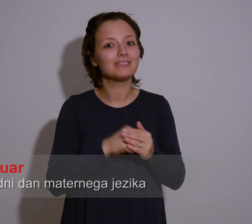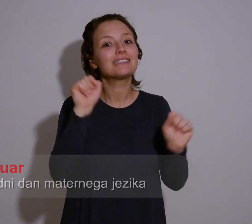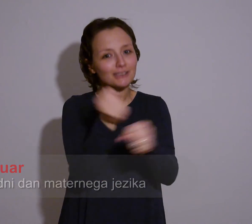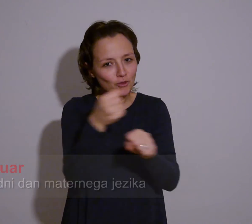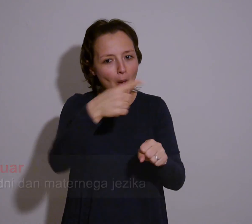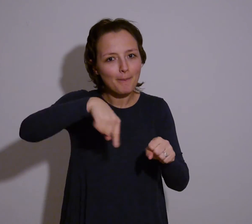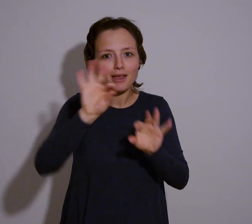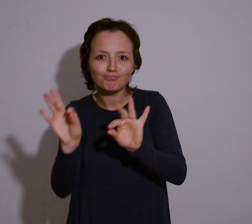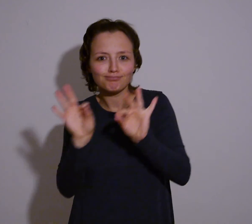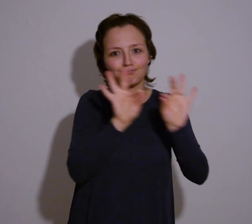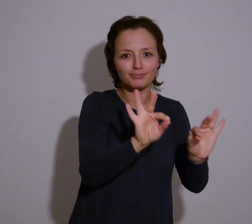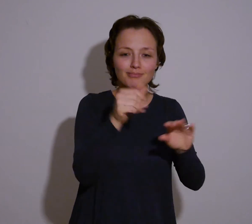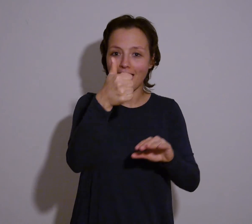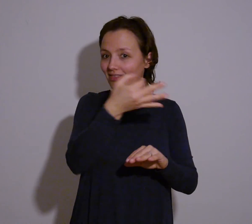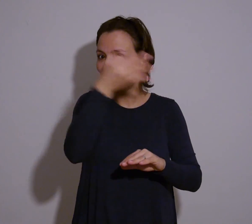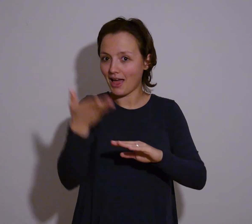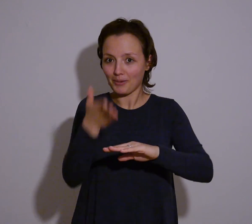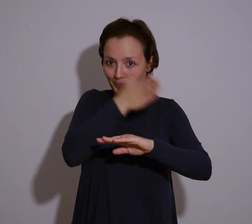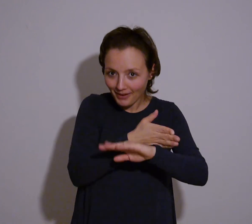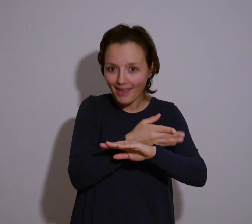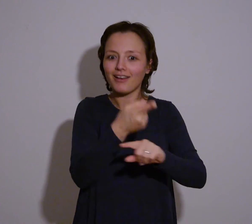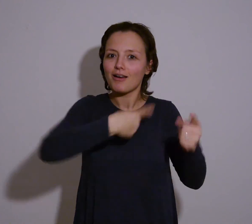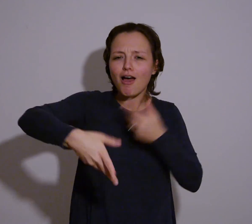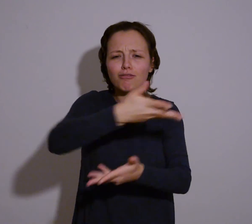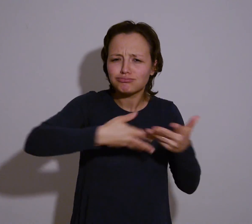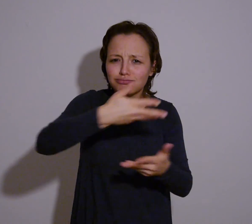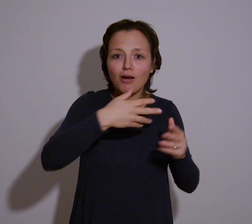Zato se bomo zbrali en dan pred tem dogodkom in imeli diskusijo na to temo,